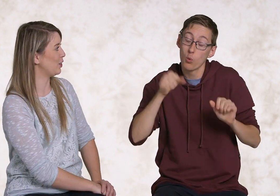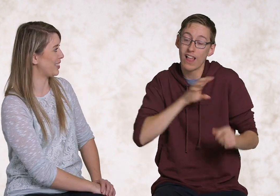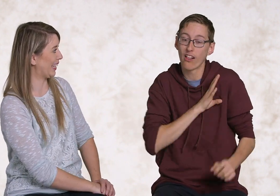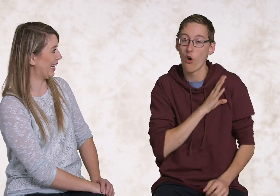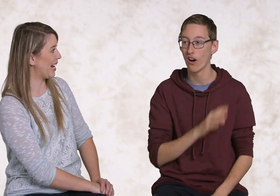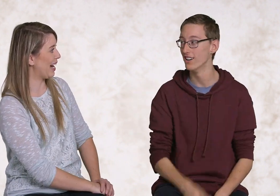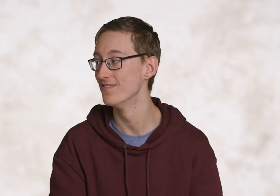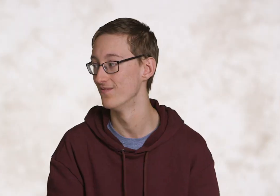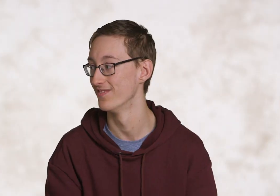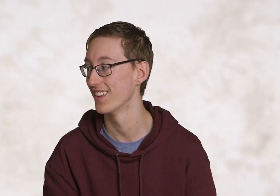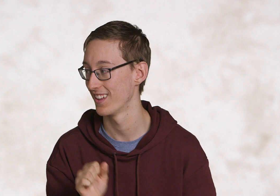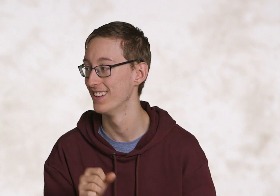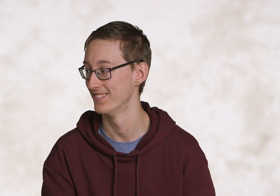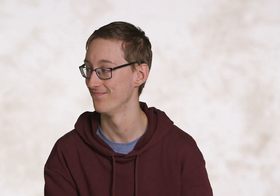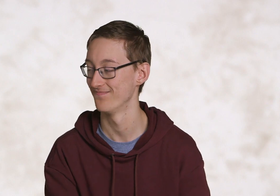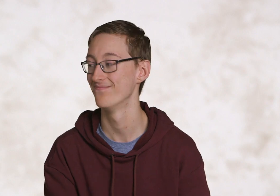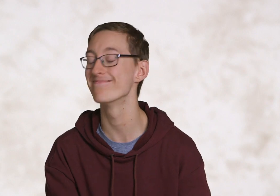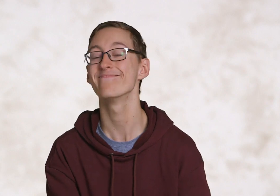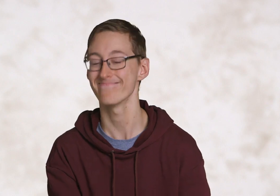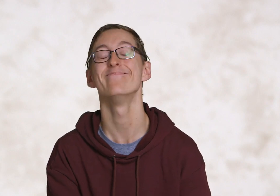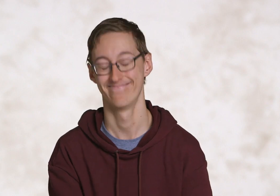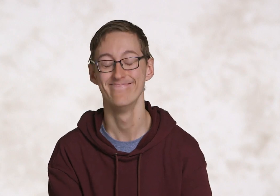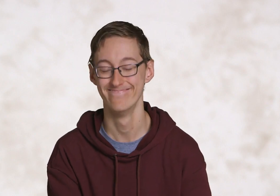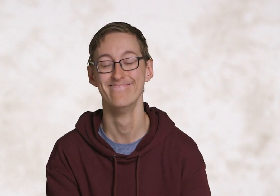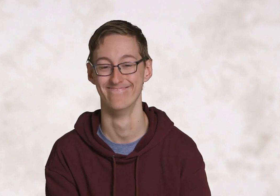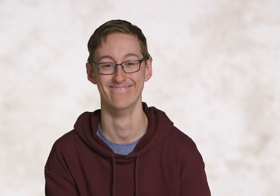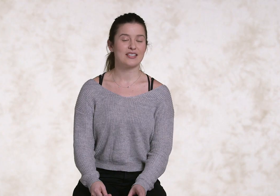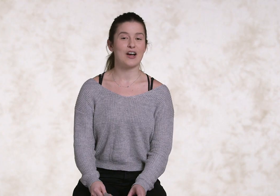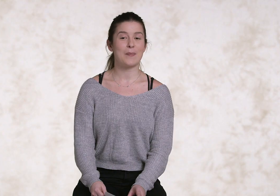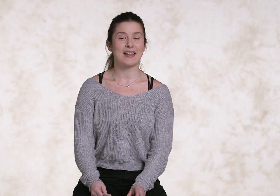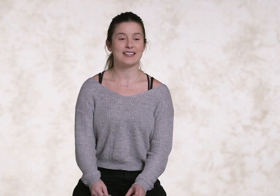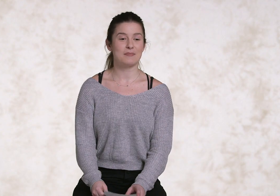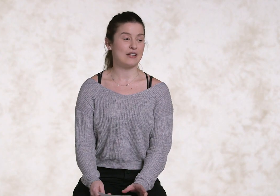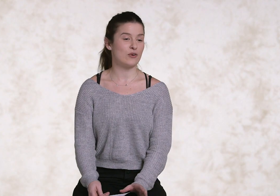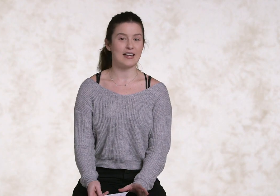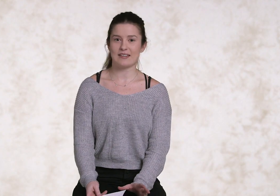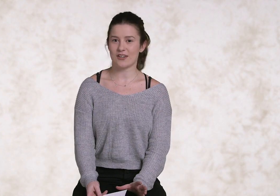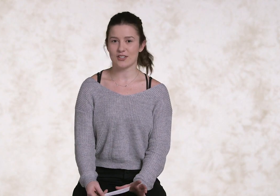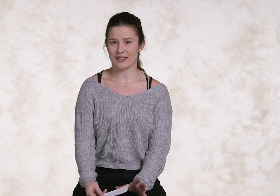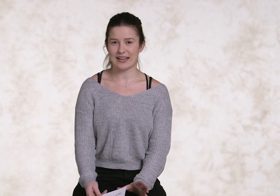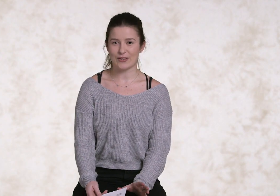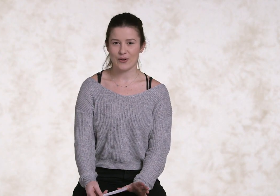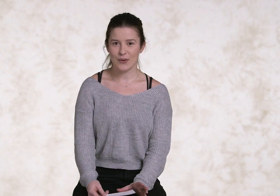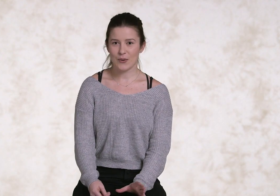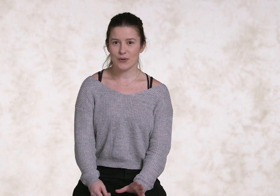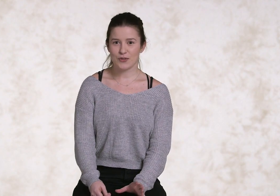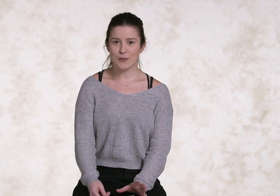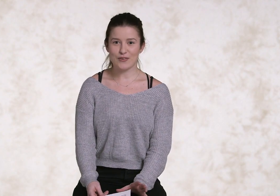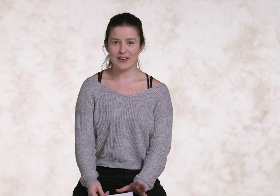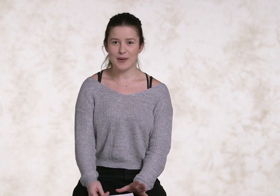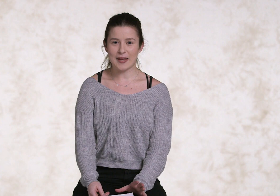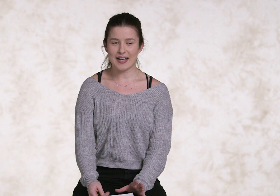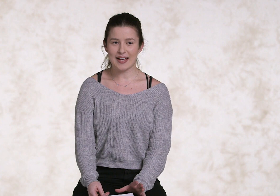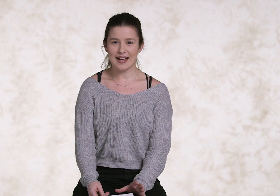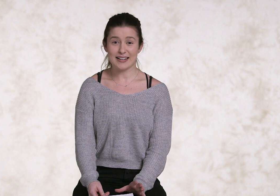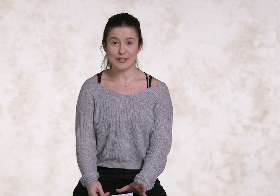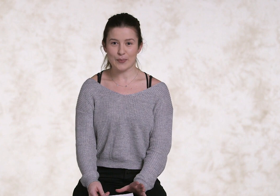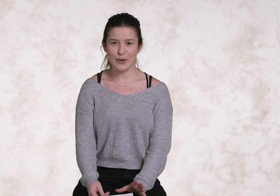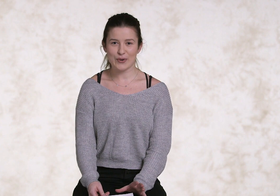en cachette par après. (rire) C'est vraiment pratique. Puis, des fois, quand t'es fâché contre quelqu'un, tu peux le faire, mais elle le sait pas.